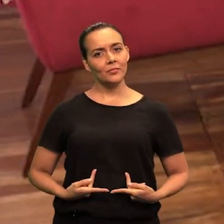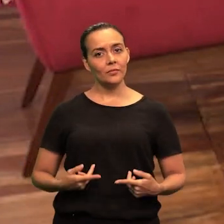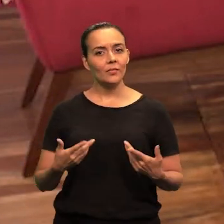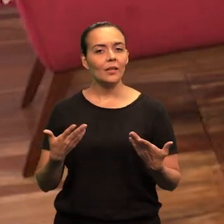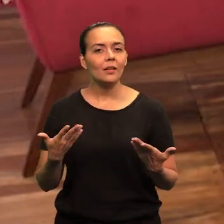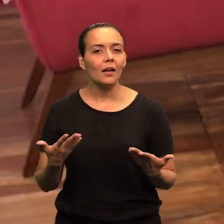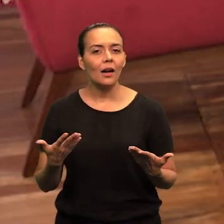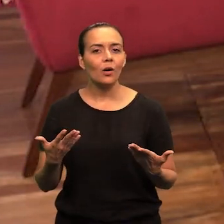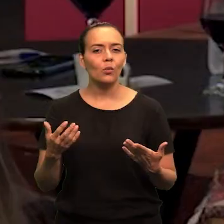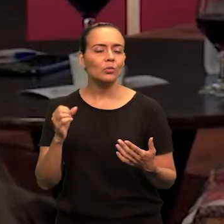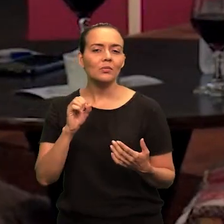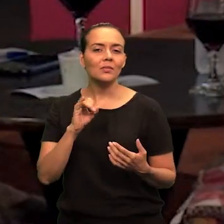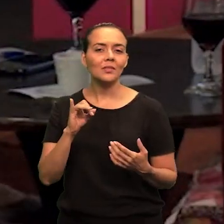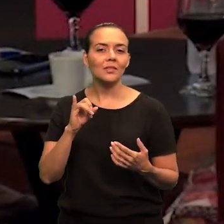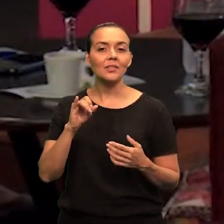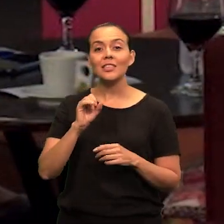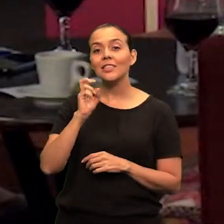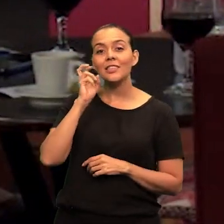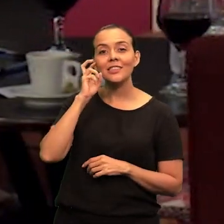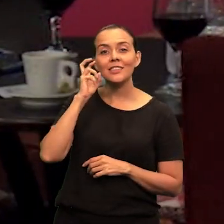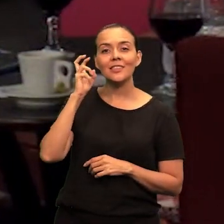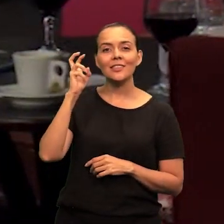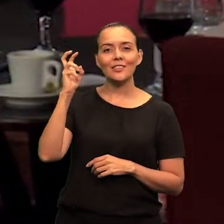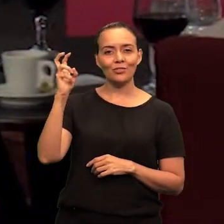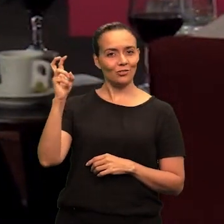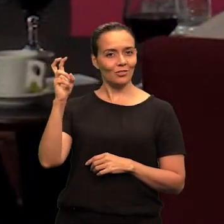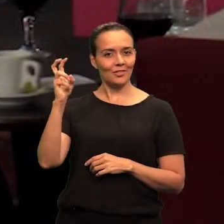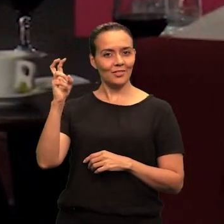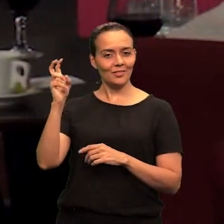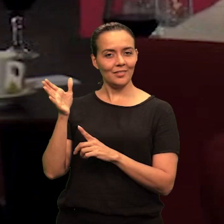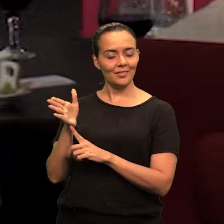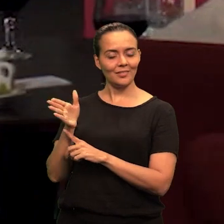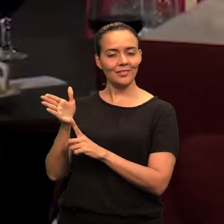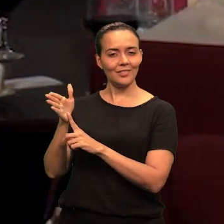podem, eventualmente, fazer surgir seres, coisas,